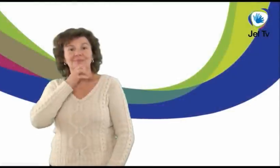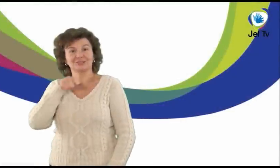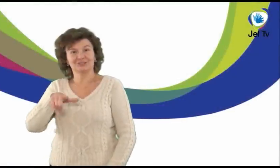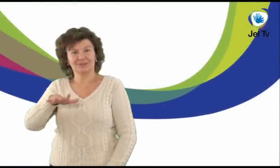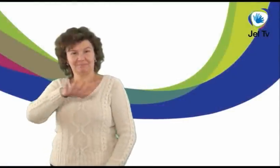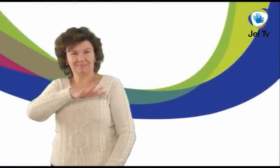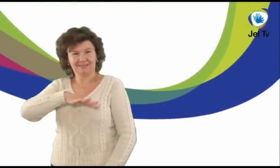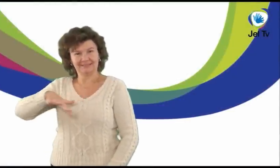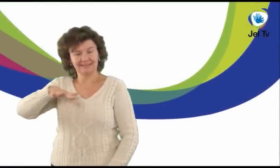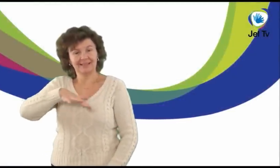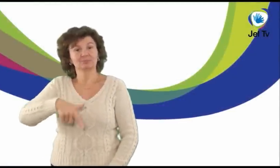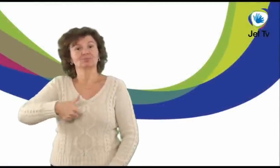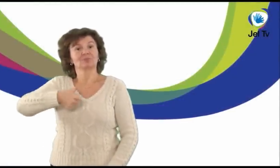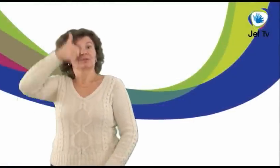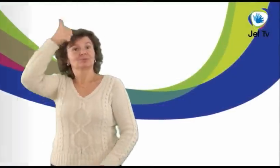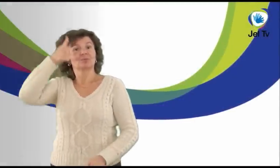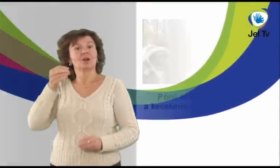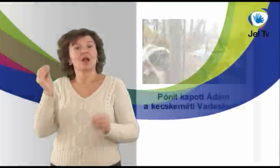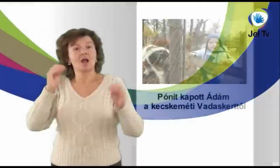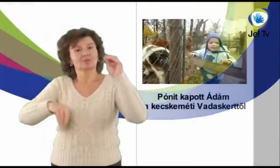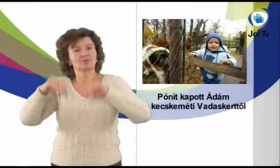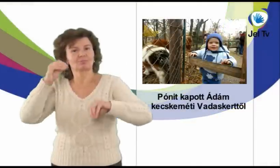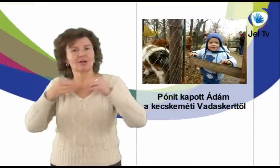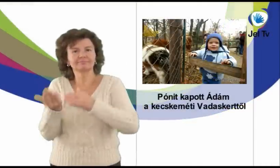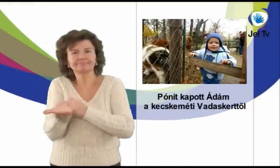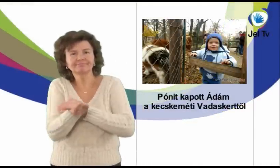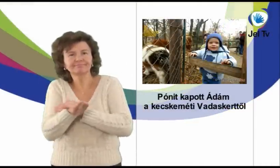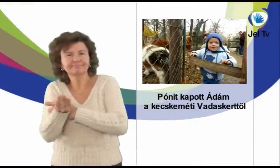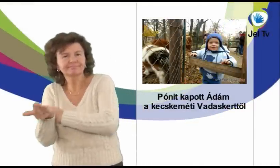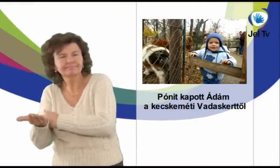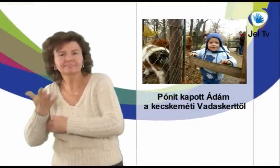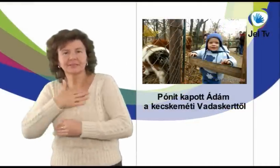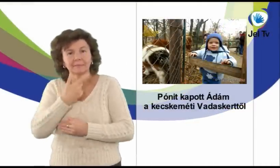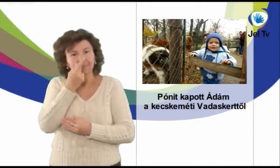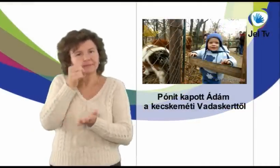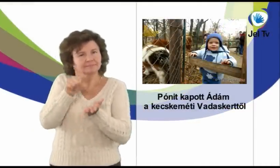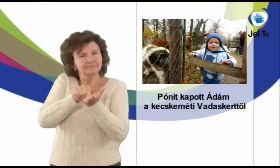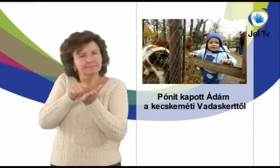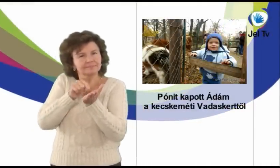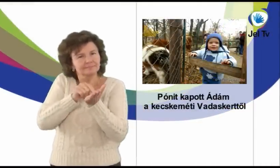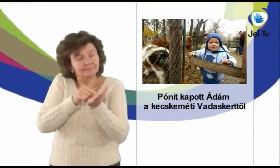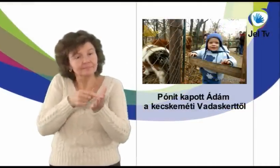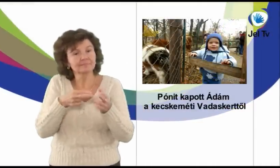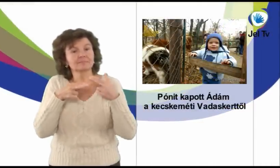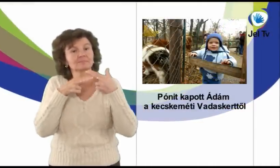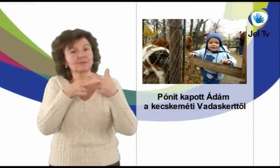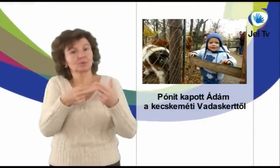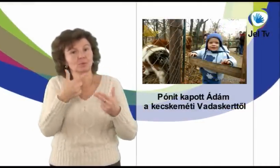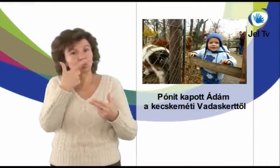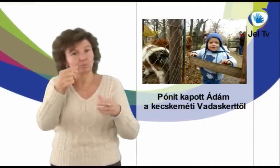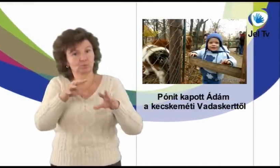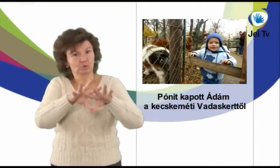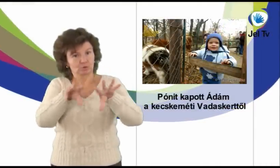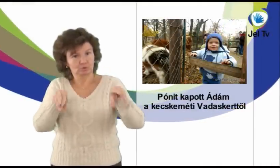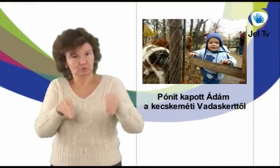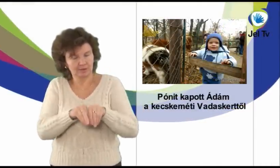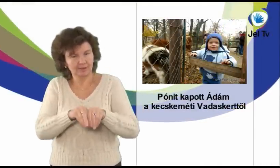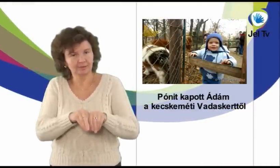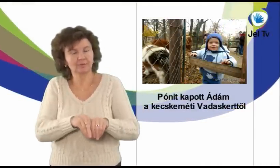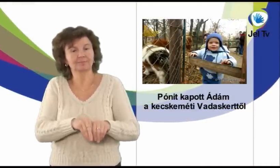Kecskeméten most először adományt és pénzt gyűjtöttek, hogy segíteni tudjanak 20 család részére.